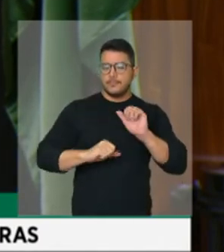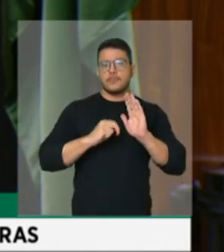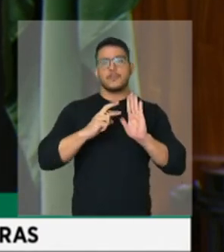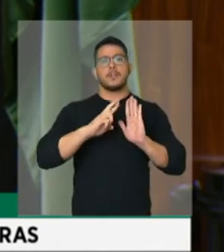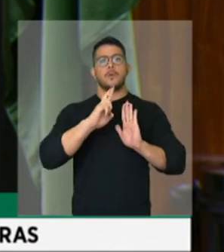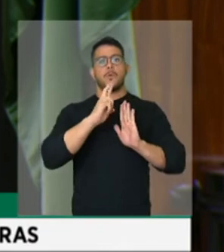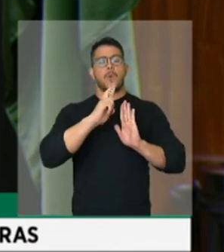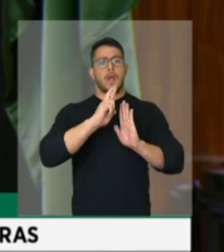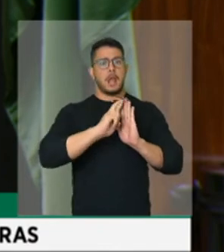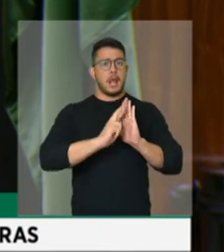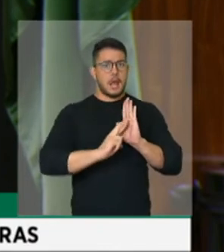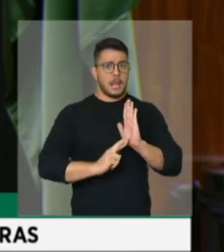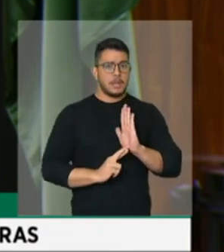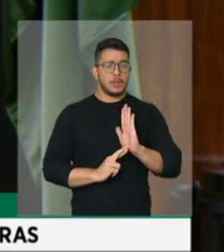MODIFICAÇÃO DO SEU RELATÓRIO INCLUINDO